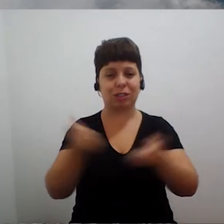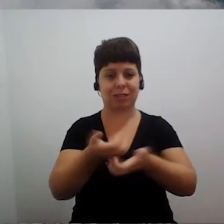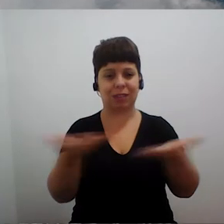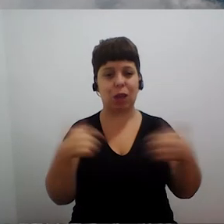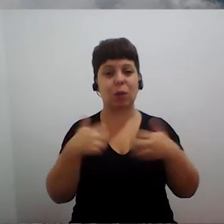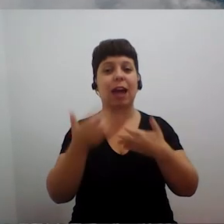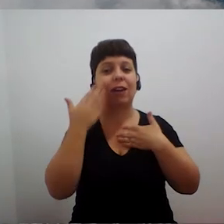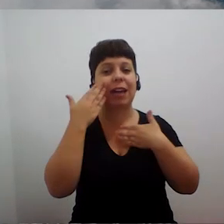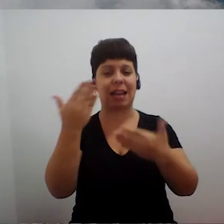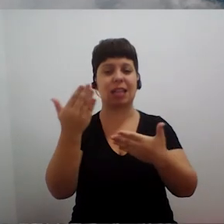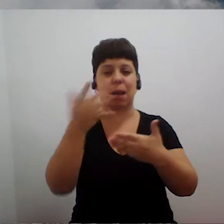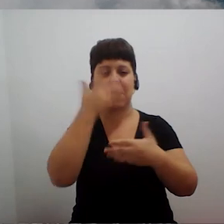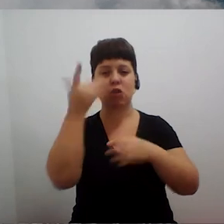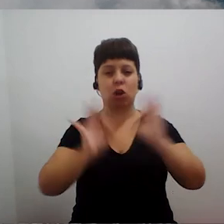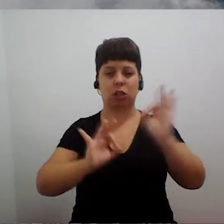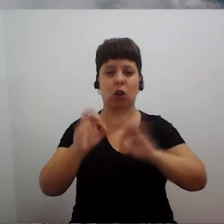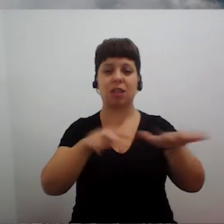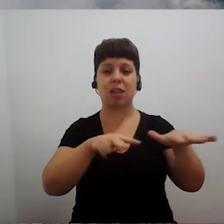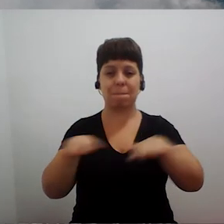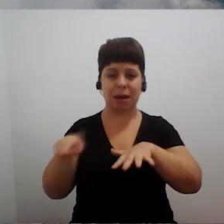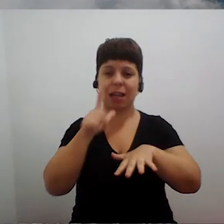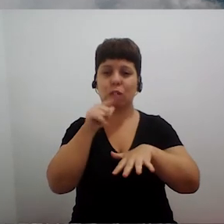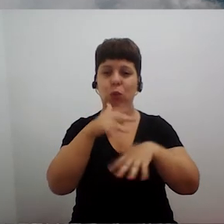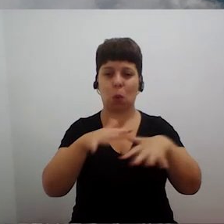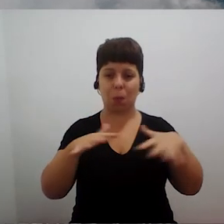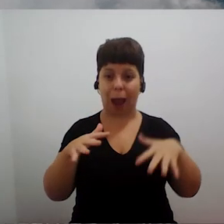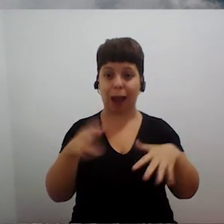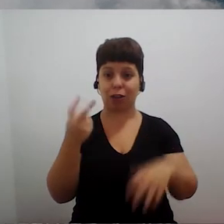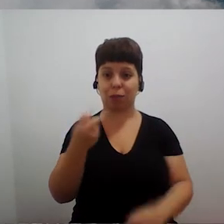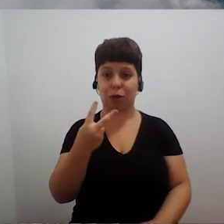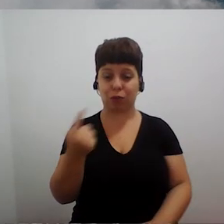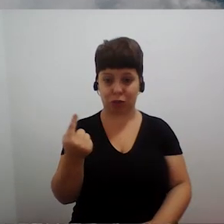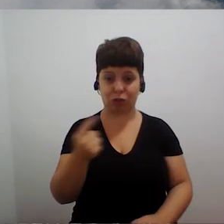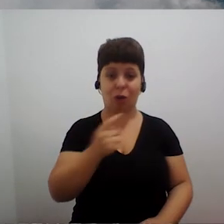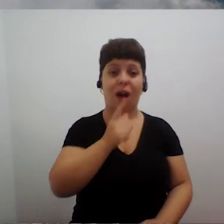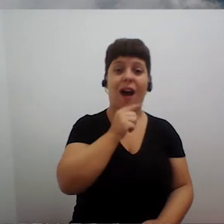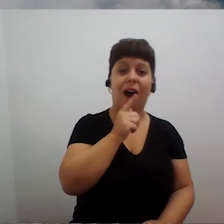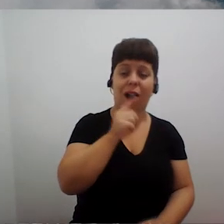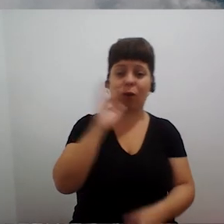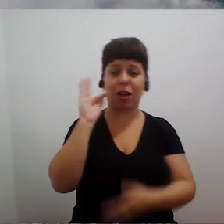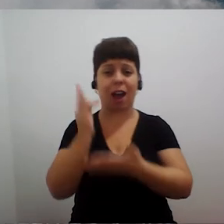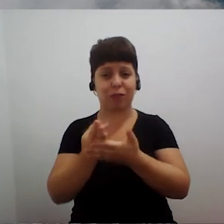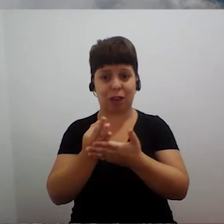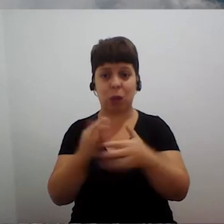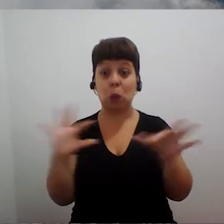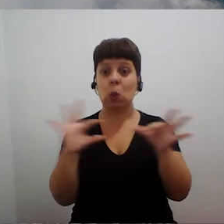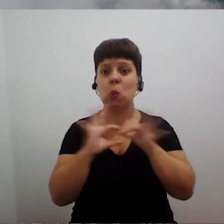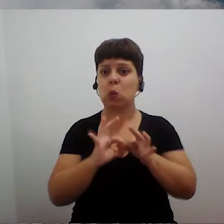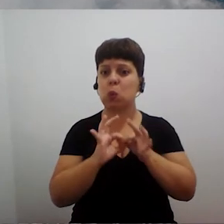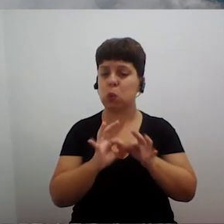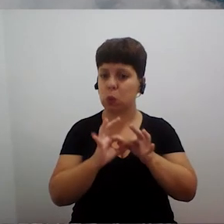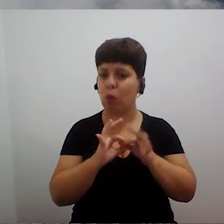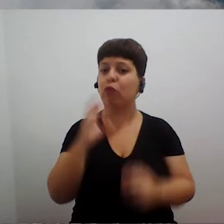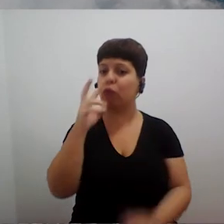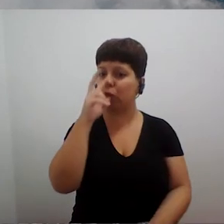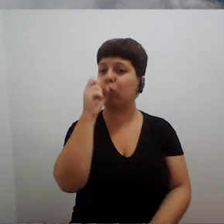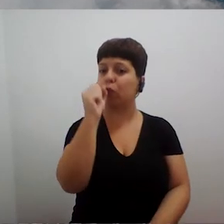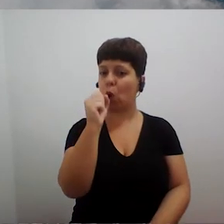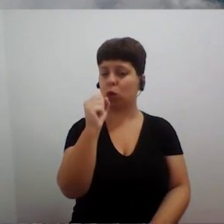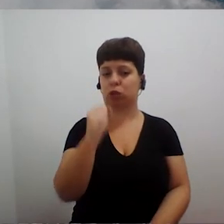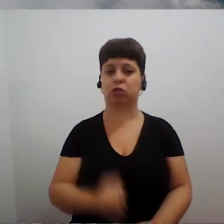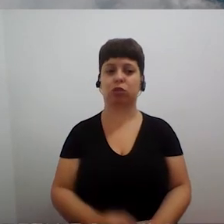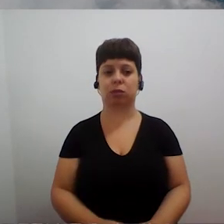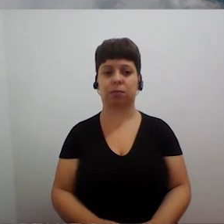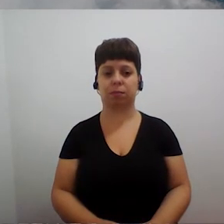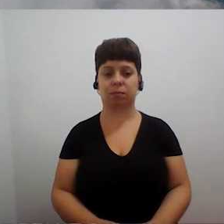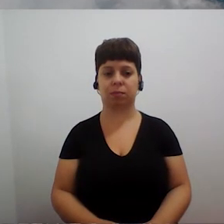semana do mar 2021. A água e fé tem uma ligação muito forte da mesma forma que a água é a fonte